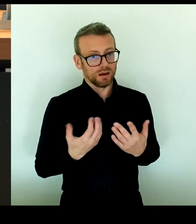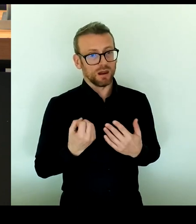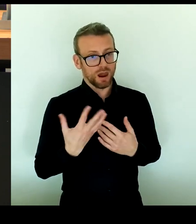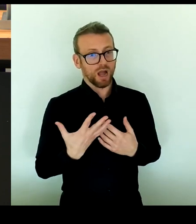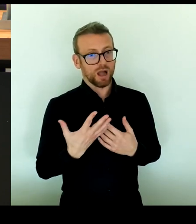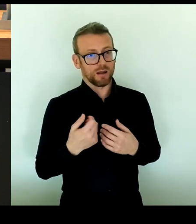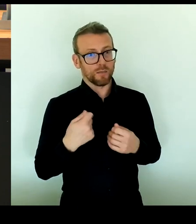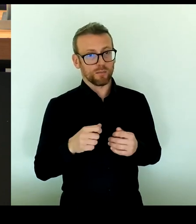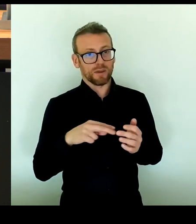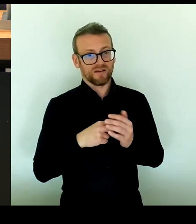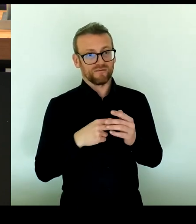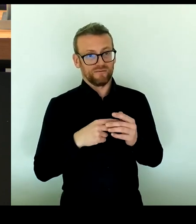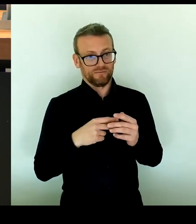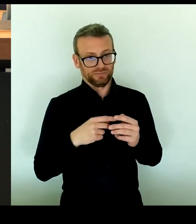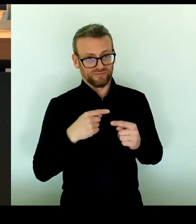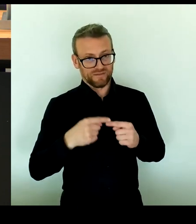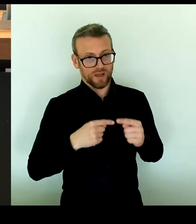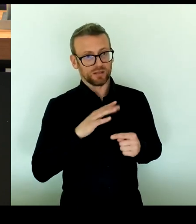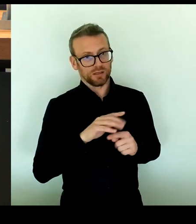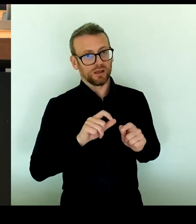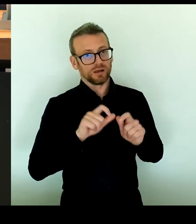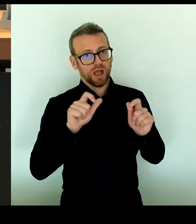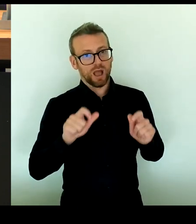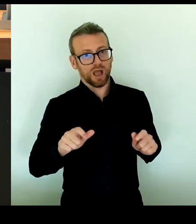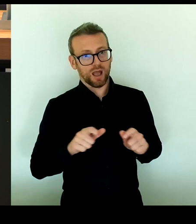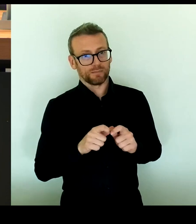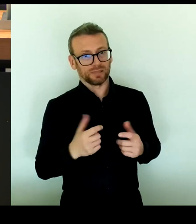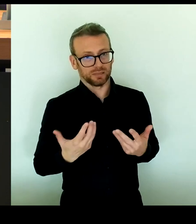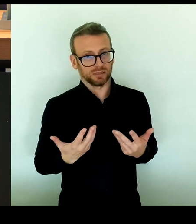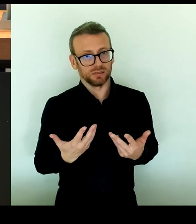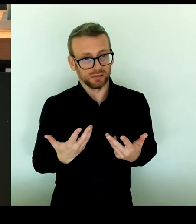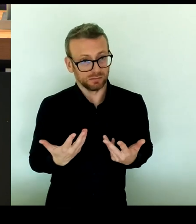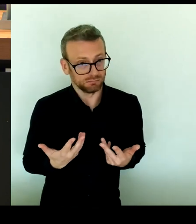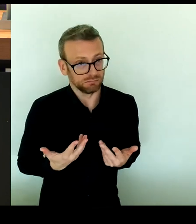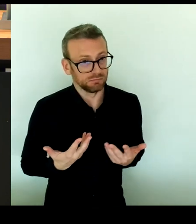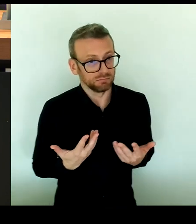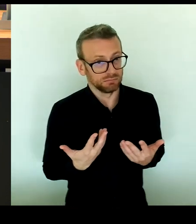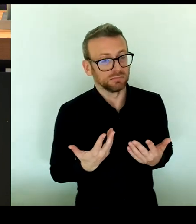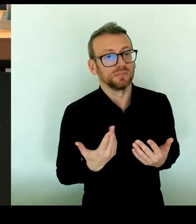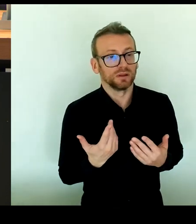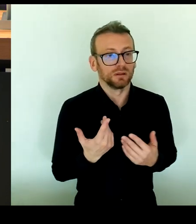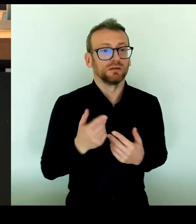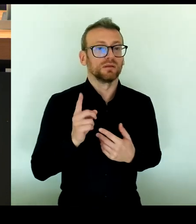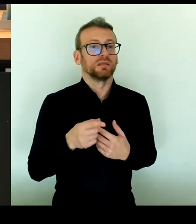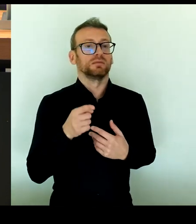auf den Nahverkehr. Was natürlich jetzt nicht in einem Bebauungsplan geregelt wi,